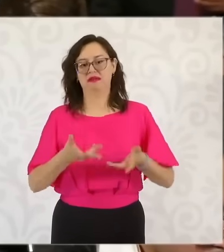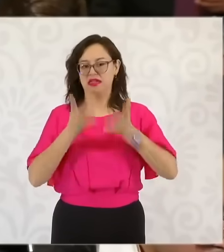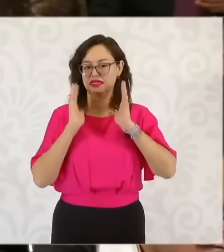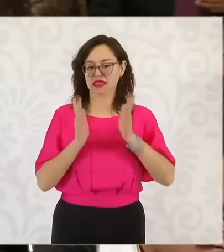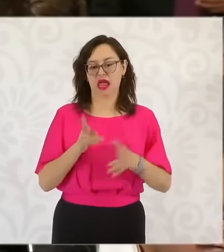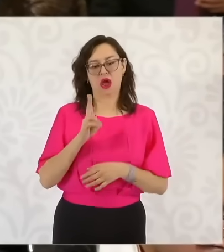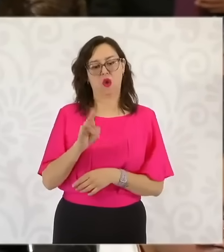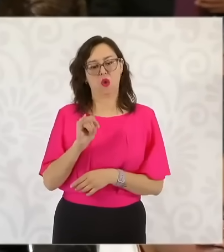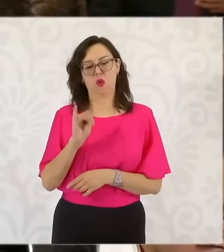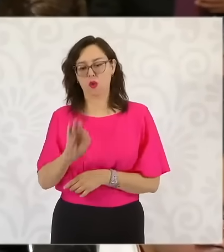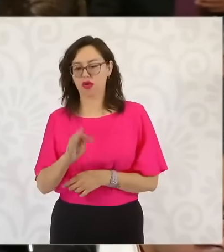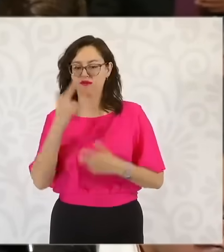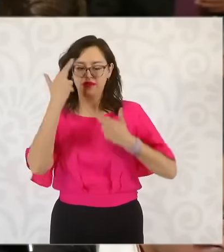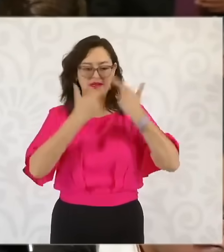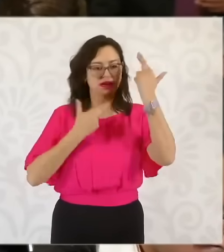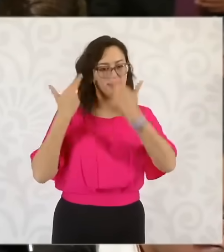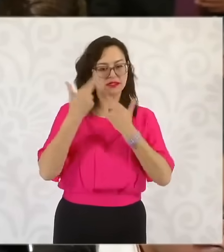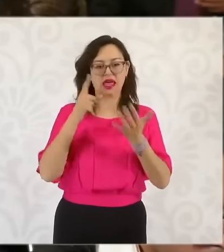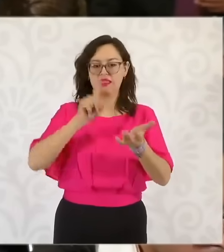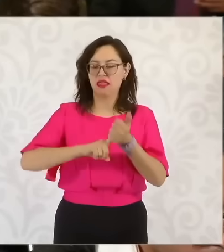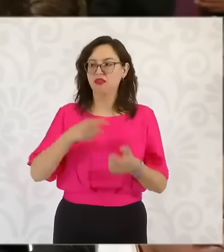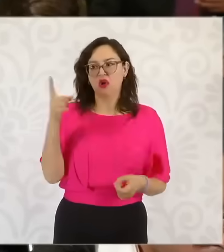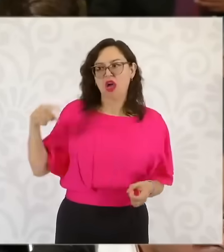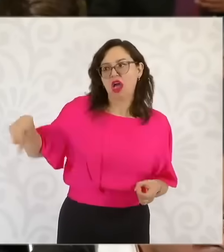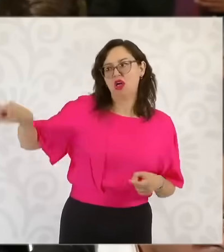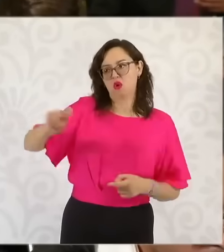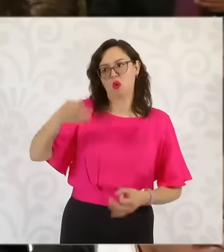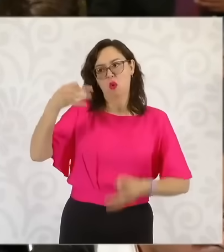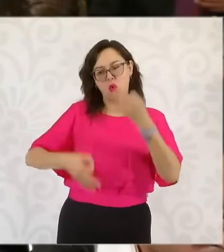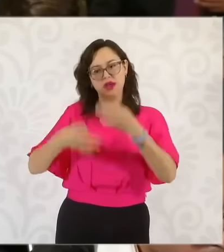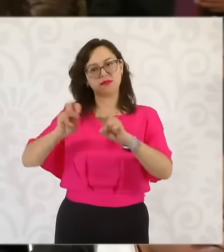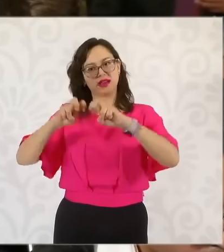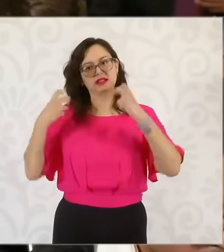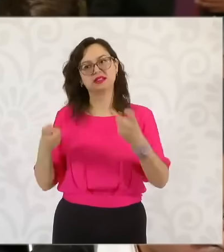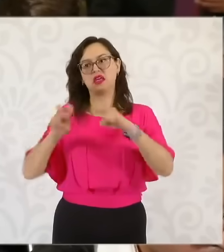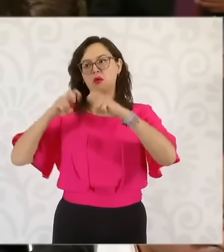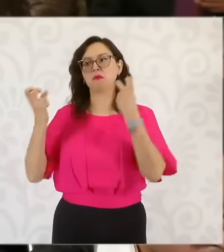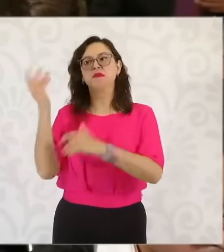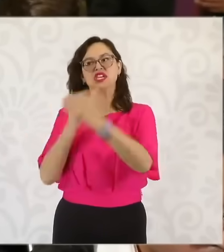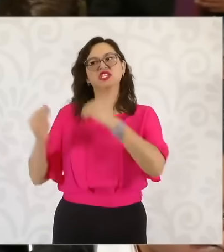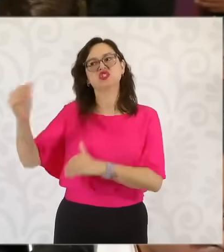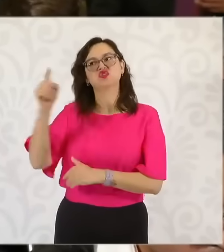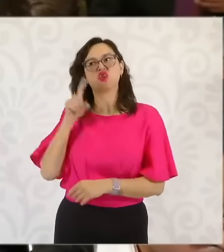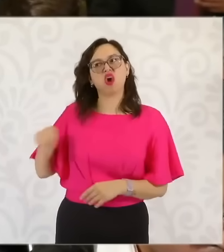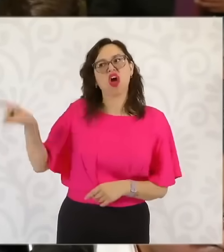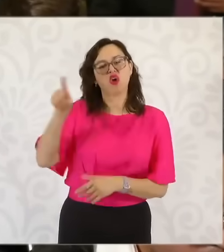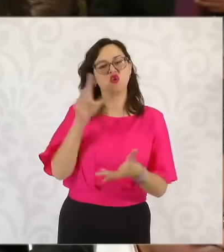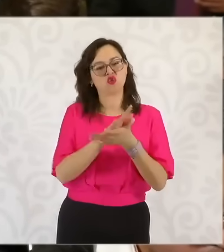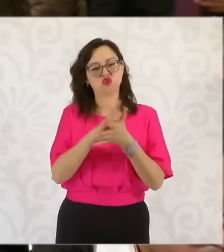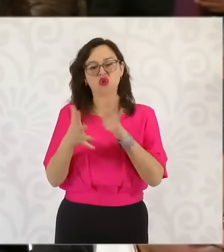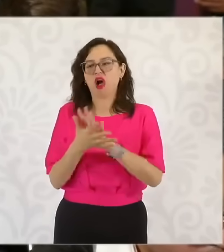Inteligencia Financiera a jueces magistrados y ministros que pues tienen estas actividades